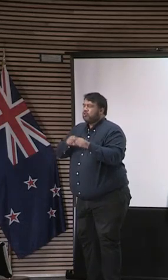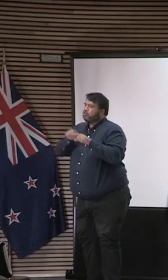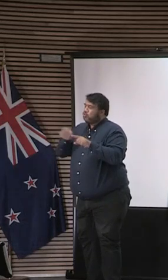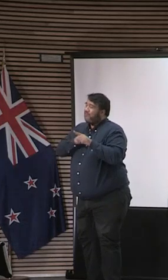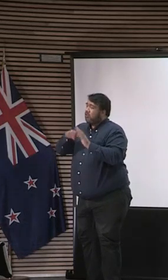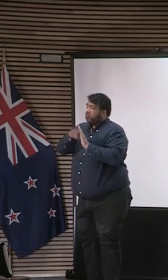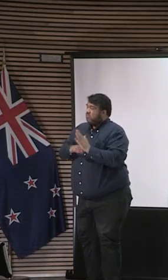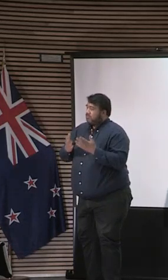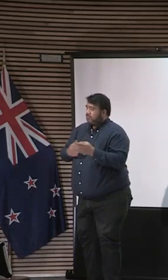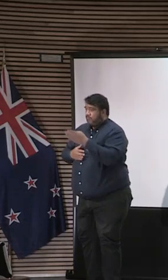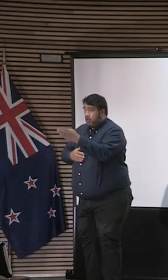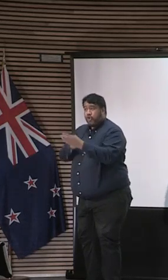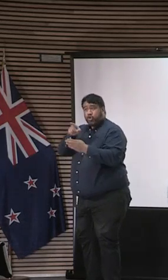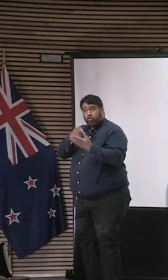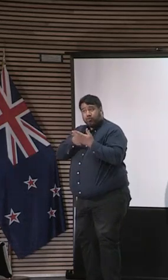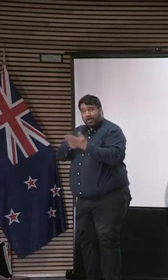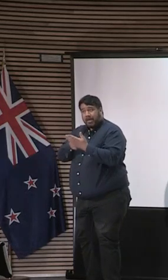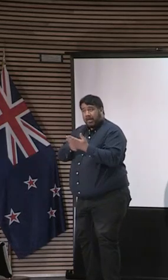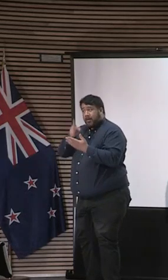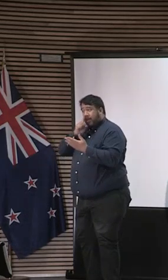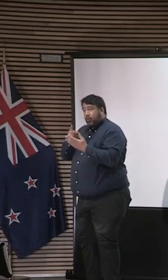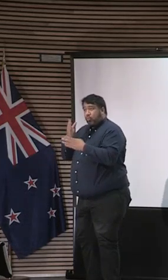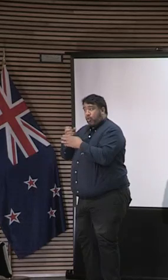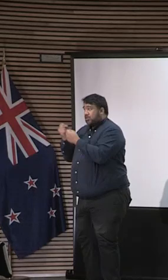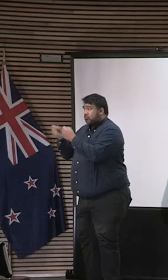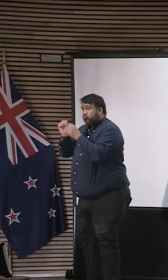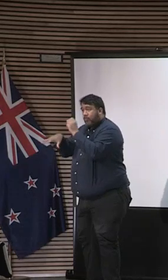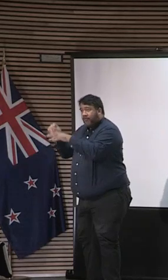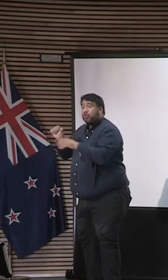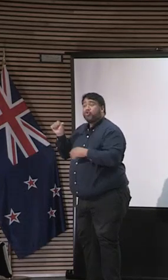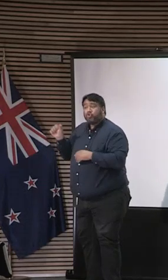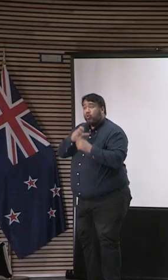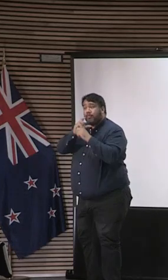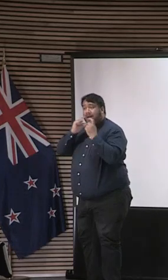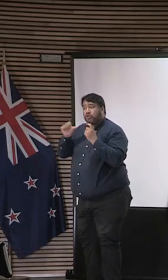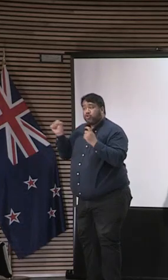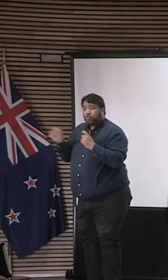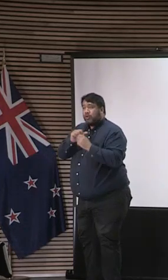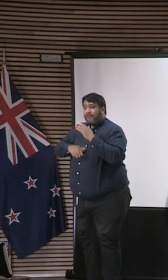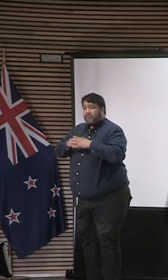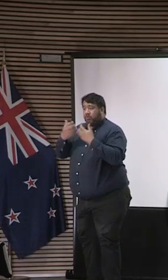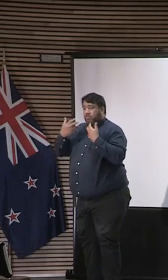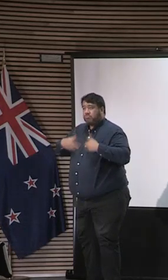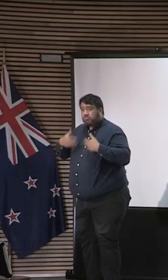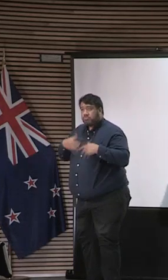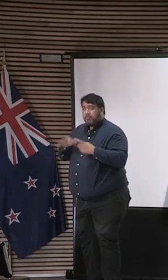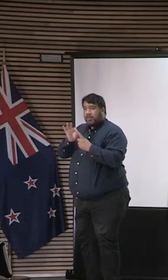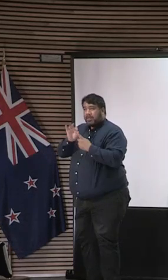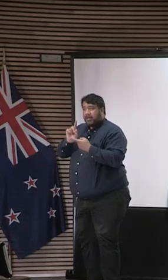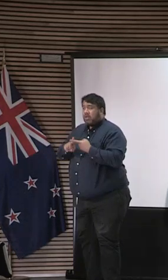mea tino nui tera, engari he wheako to maatau na roto i te Alert Taumata 4 me nga kaikawe e mahi ana i nga waahanga tino tiketike i te Taumata Whakaaturanga 4 kia whiwhi taonga me nga ratonga kei reira. Na ki taku mahara kei te mohio